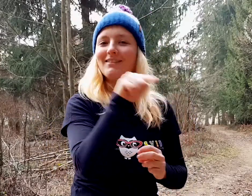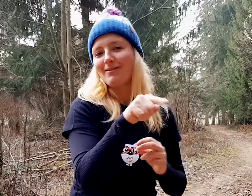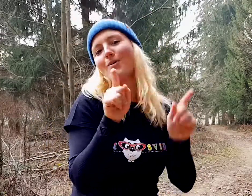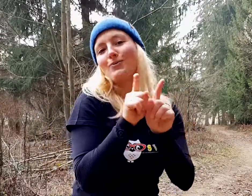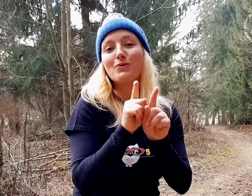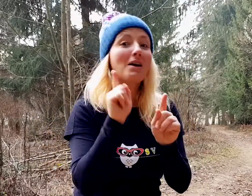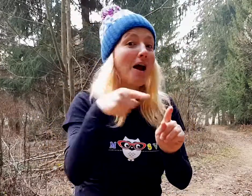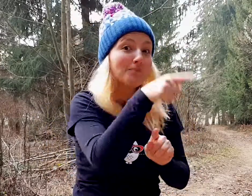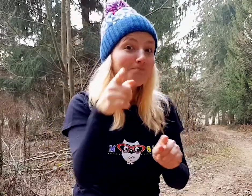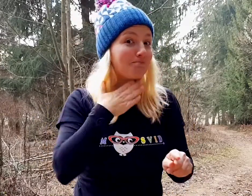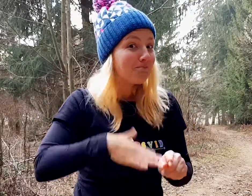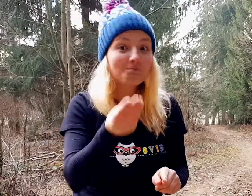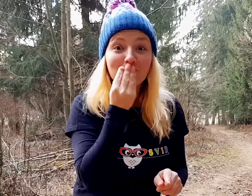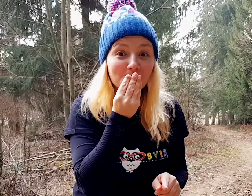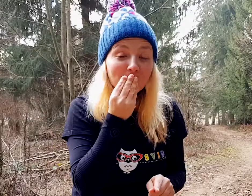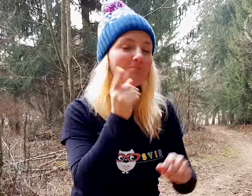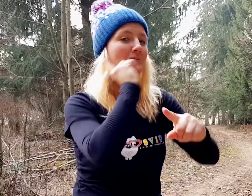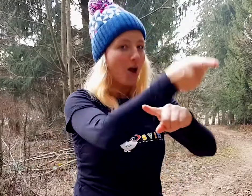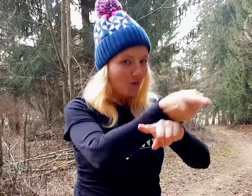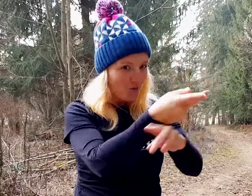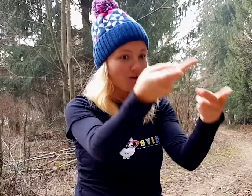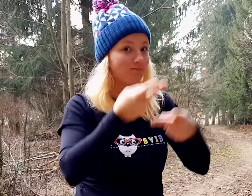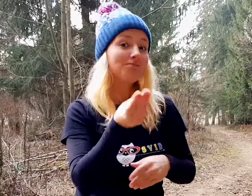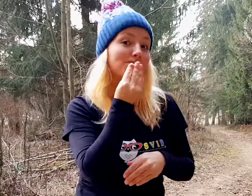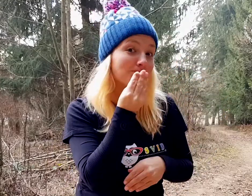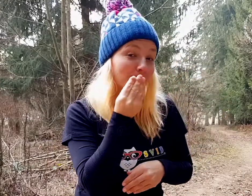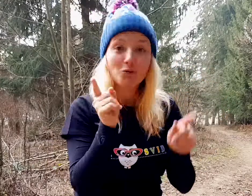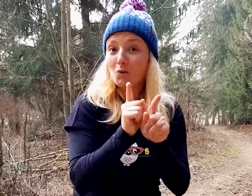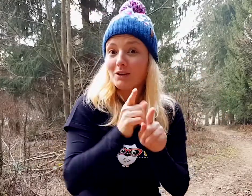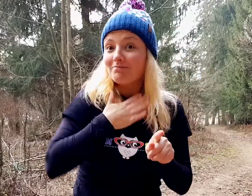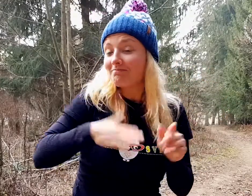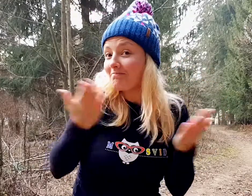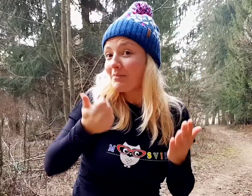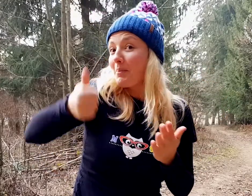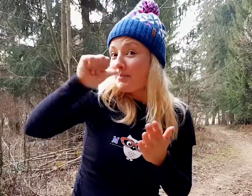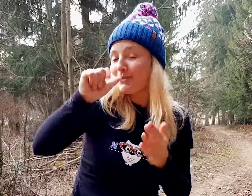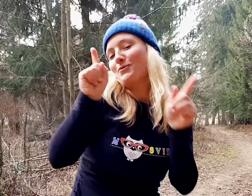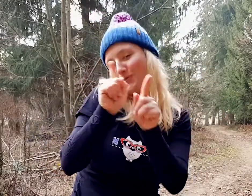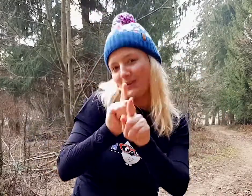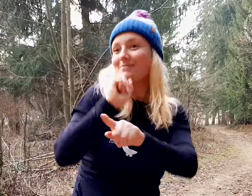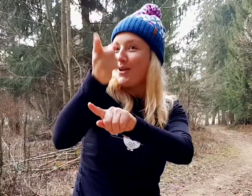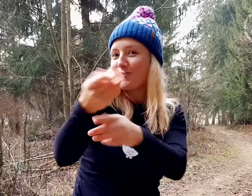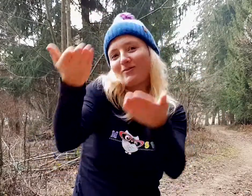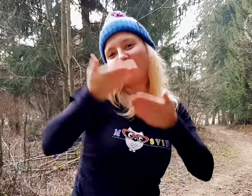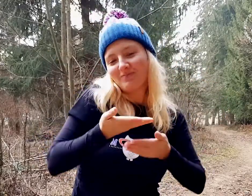kjer lahko – če želite kaj tam pojesti, naročite, prav tako, če kaj želite piti, to tudi naročite.